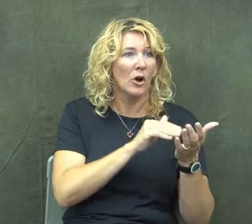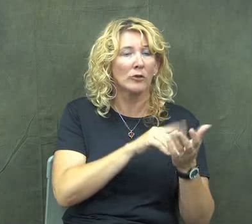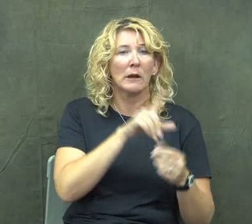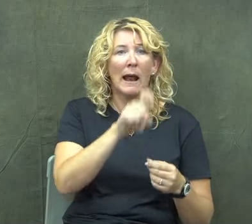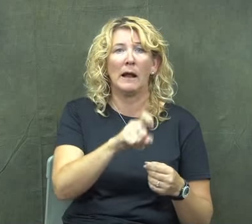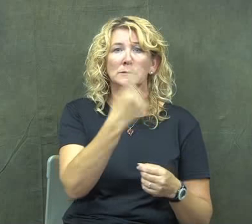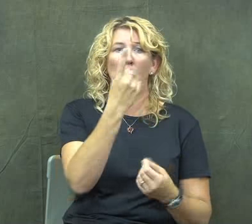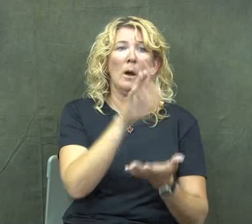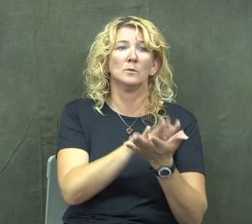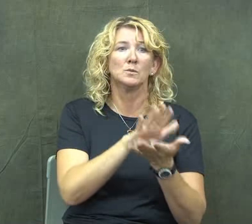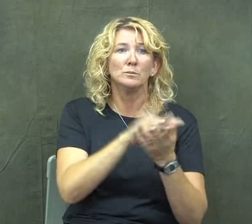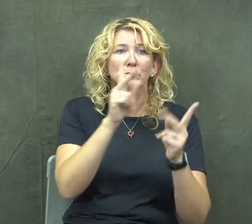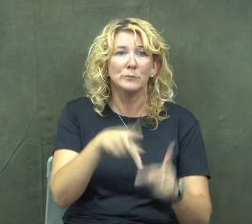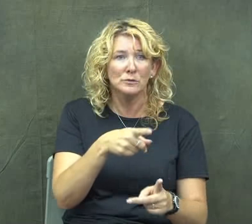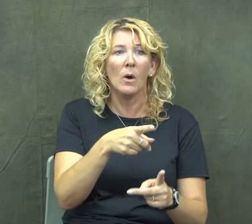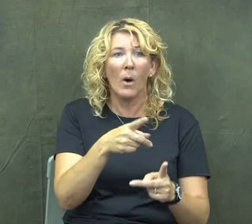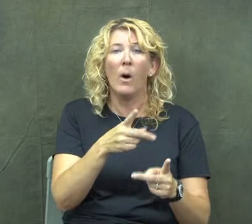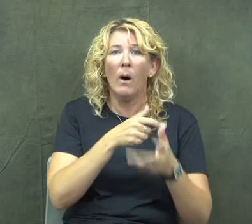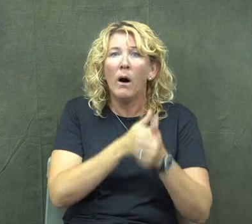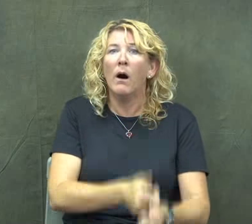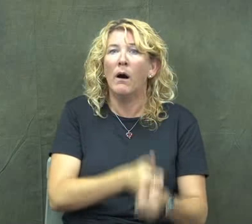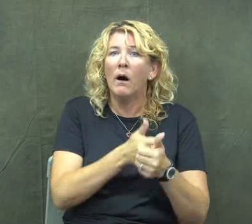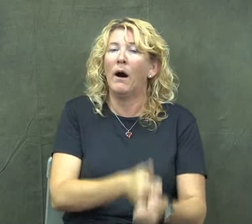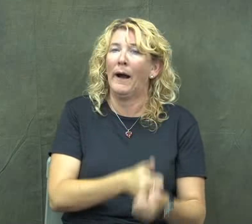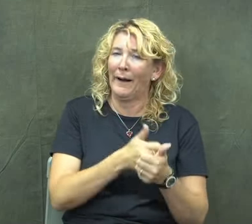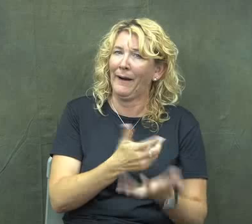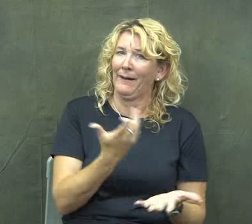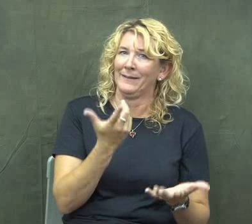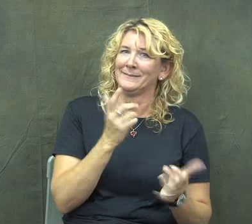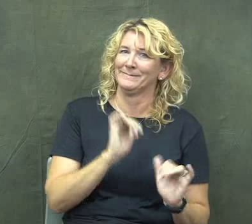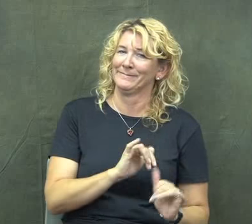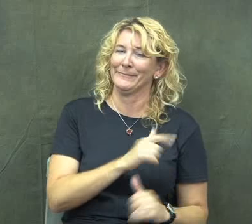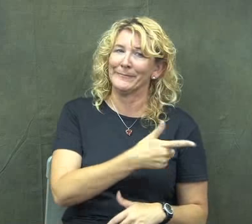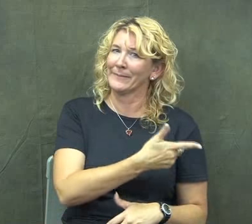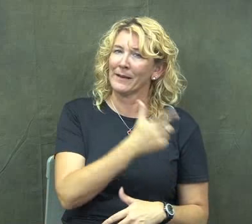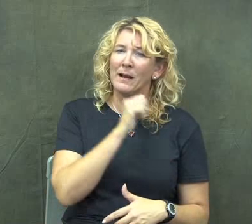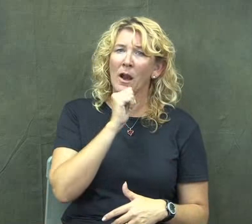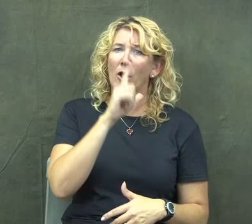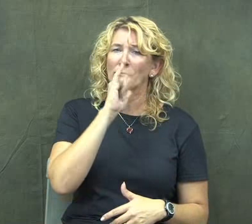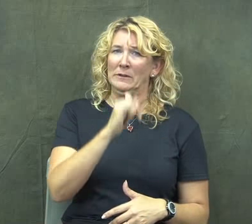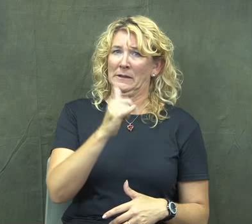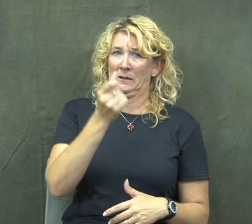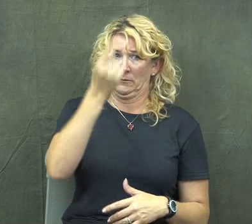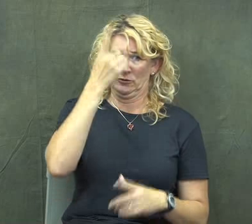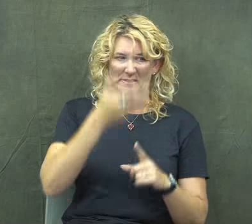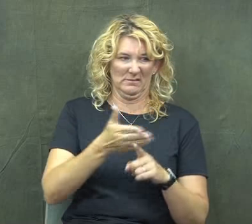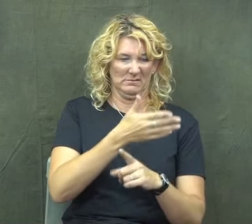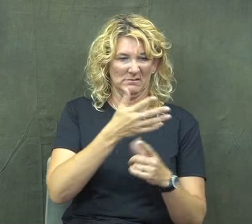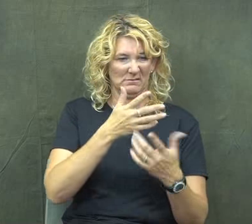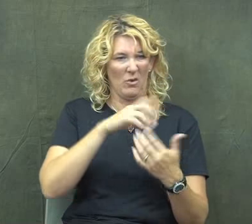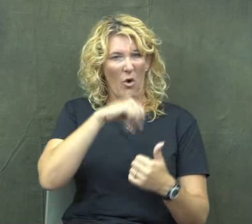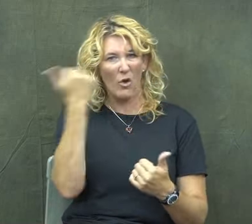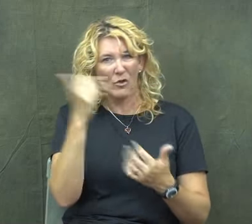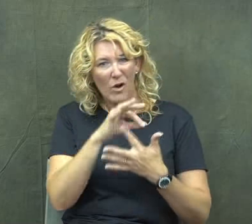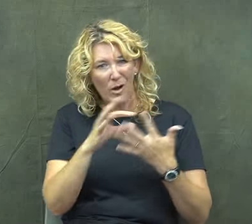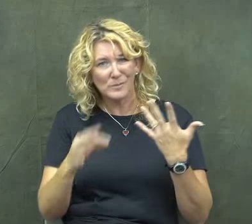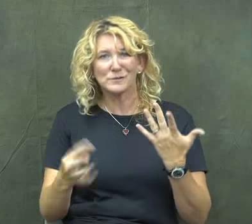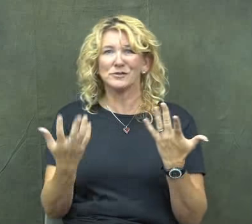Preguntaban al médico. Seguían la sugerencia de alguna persona en la escuela. Ellos realmente no entendían sobre